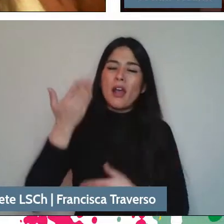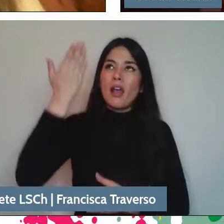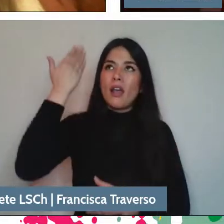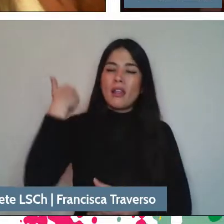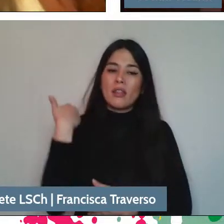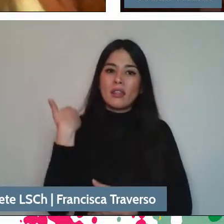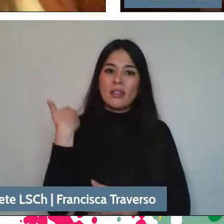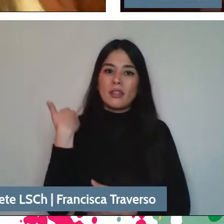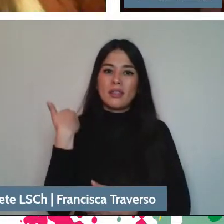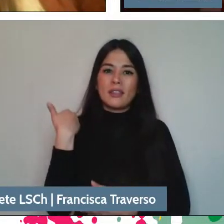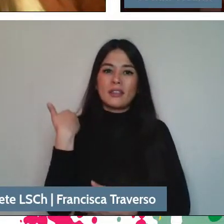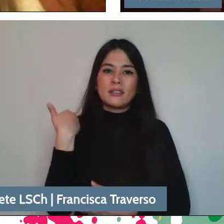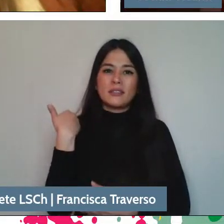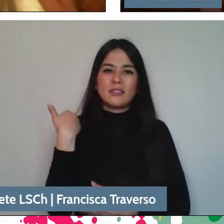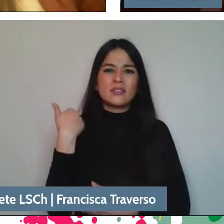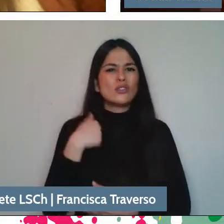Cuando lo dijiste me di cuenta...